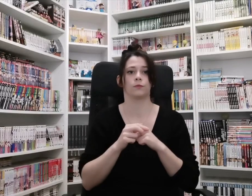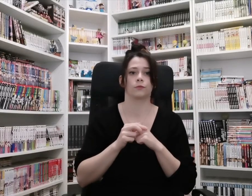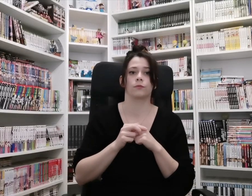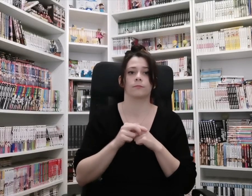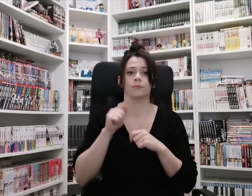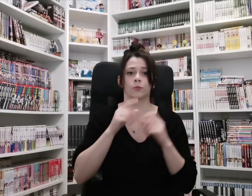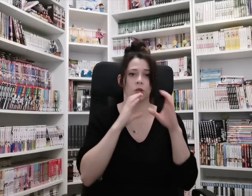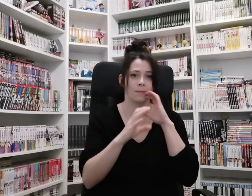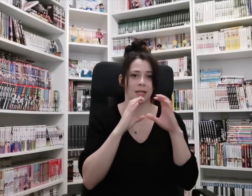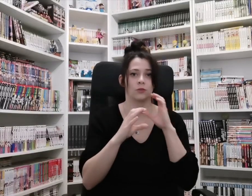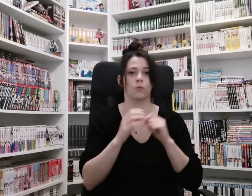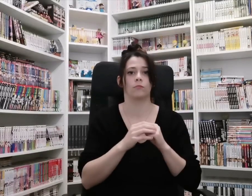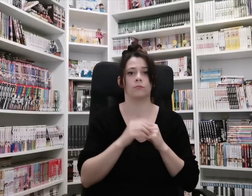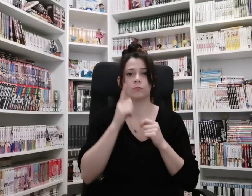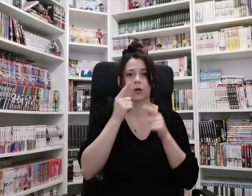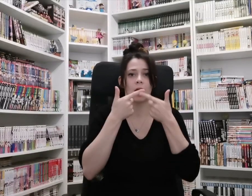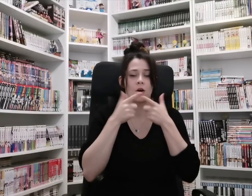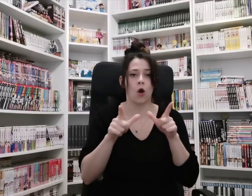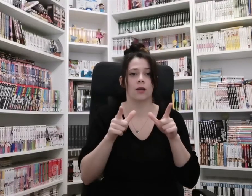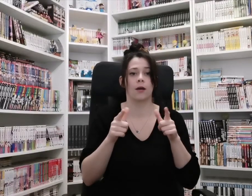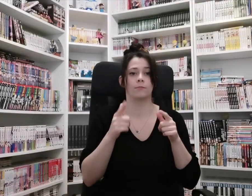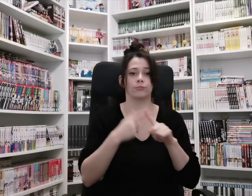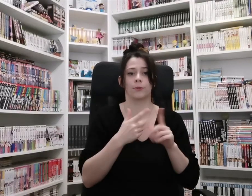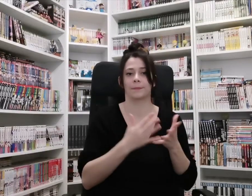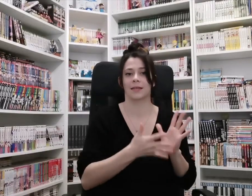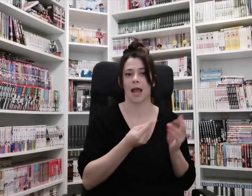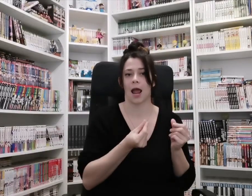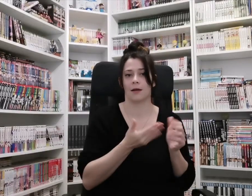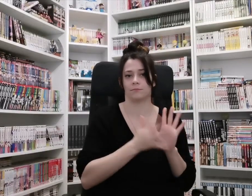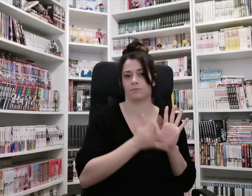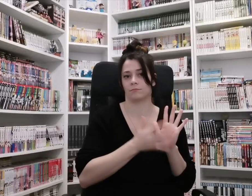de communiquer, quelque soit la langue et la manière de le faire…